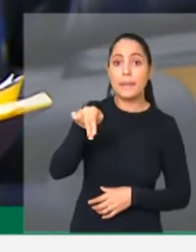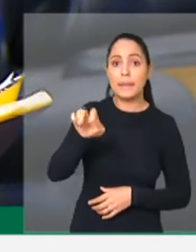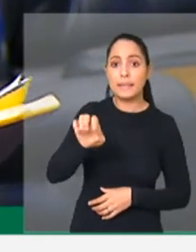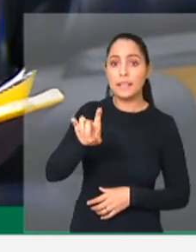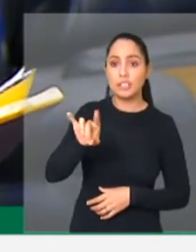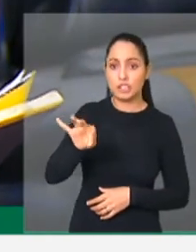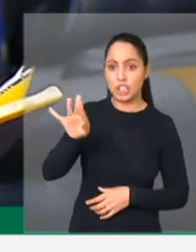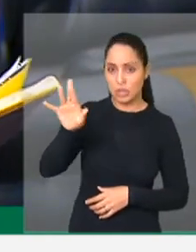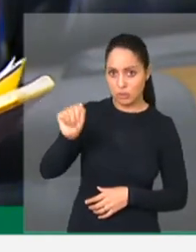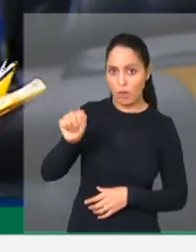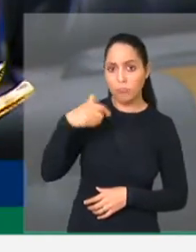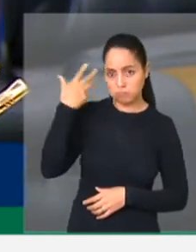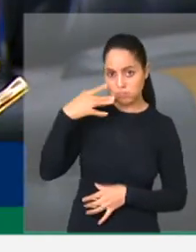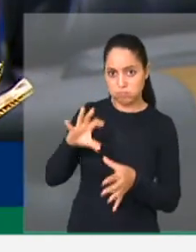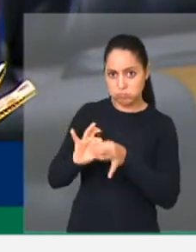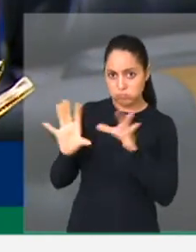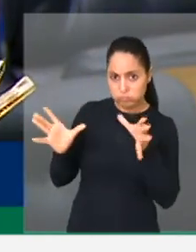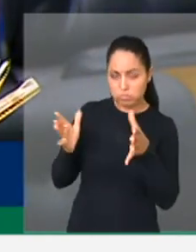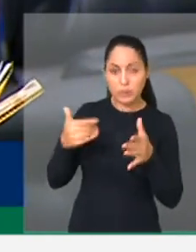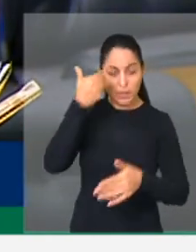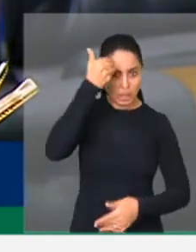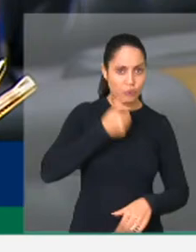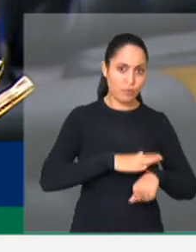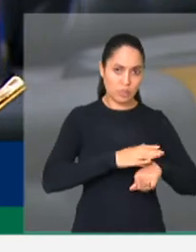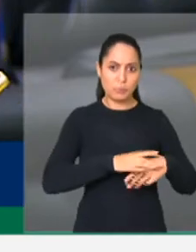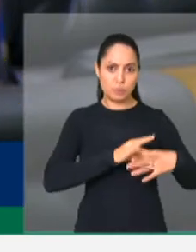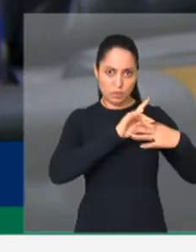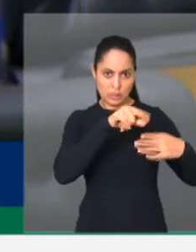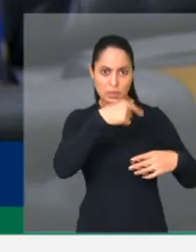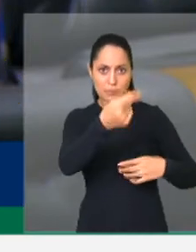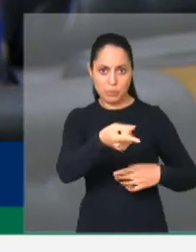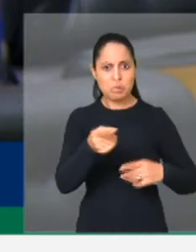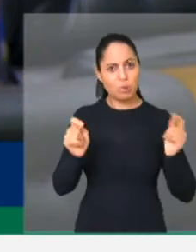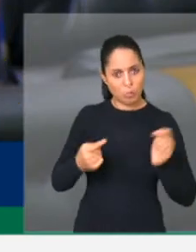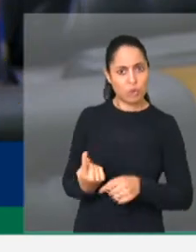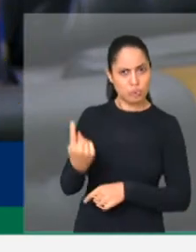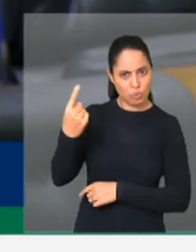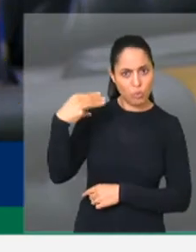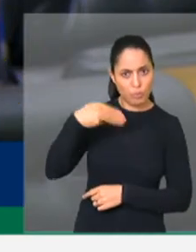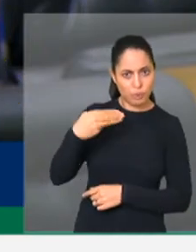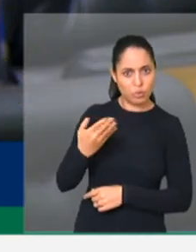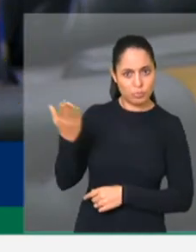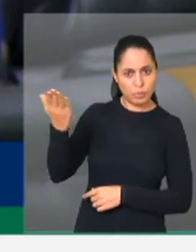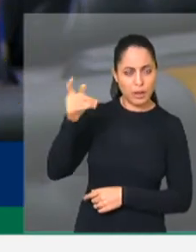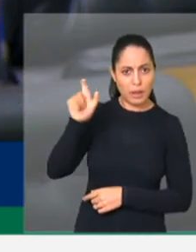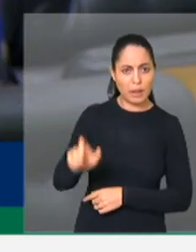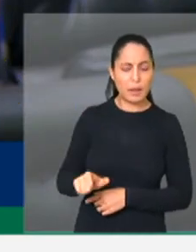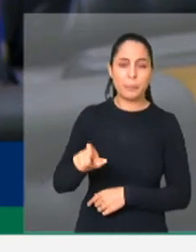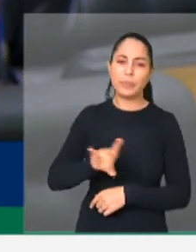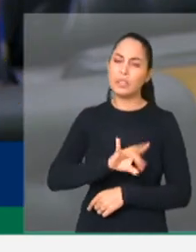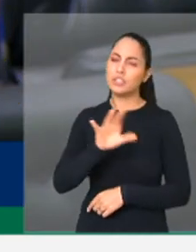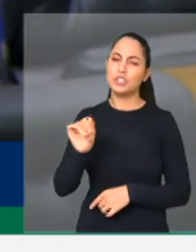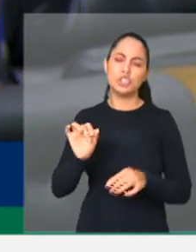PORQUE NÓS TÍNHAMOS FEITO AQUI UM ACERTO DE NÃO PODERMOS DIVIDIR TEMPO, A DEPUTADA ERIKA TINHA PEDIDO O TEMPO, VOU DAR O TEMPO A DEPUTADA BENEDITA DE UM MINUTO